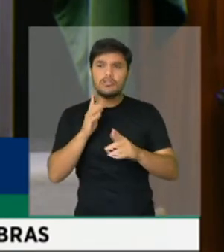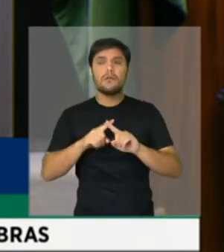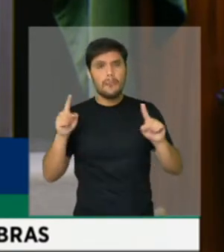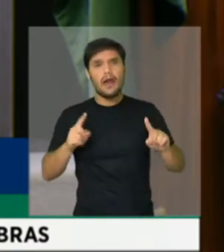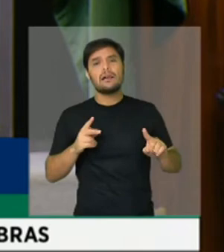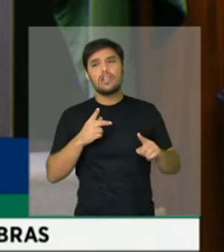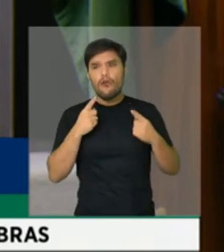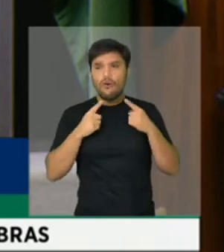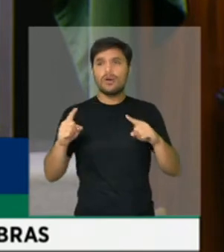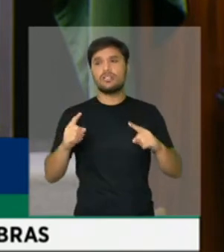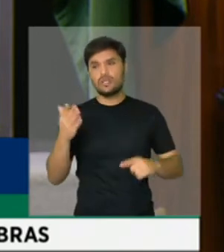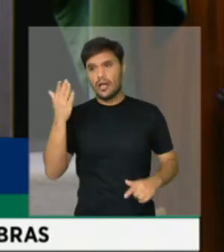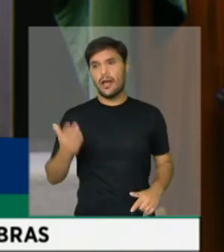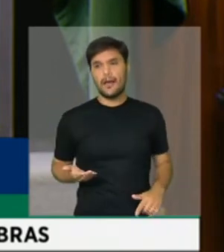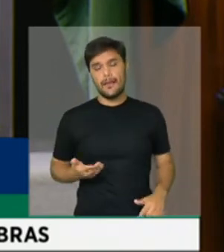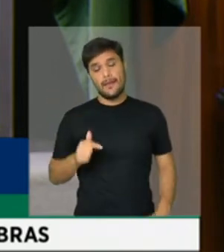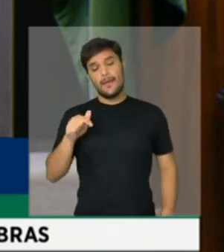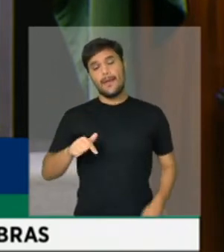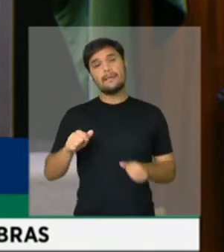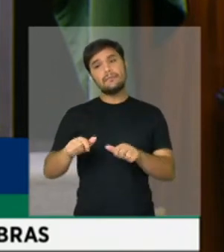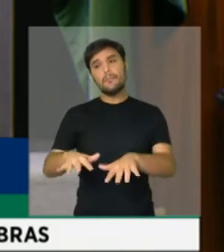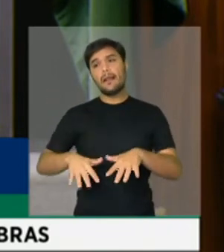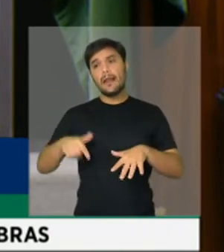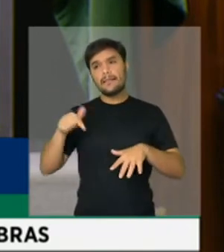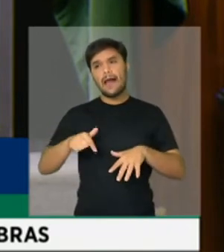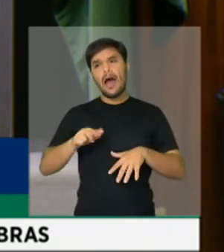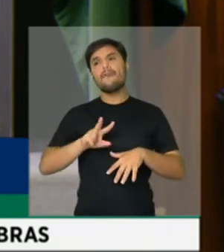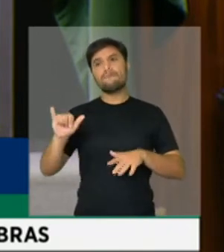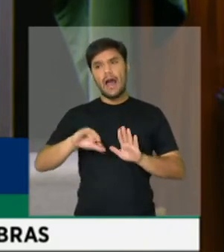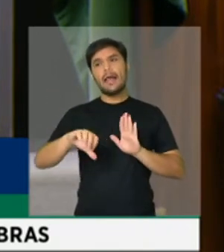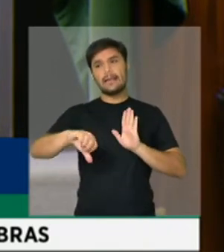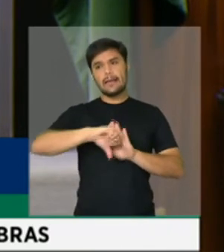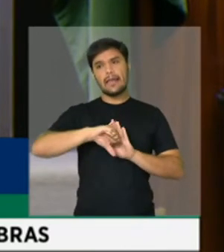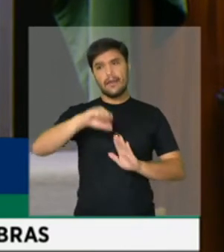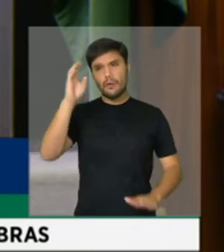COM A PRIVATIZAÇÃO E AGORA AGORA AQUI NESTA TRISTE TARDE, TRISTE TARDE DA NOSSA HISTÓRIA ESSE PLENÁRIO,